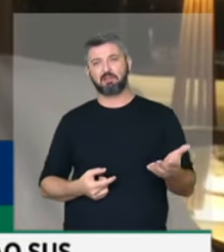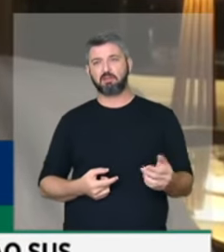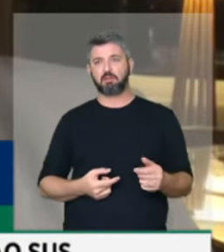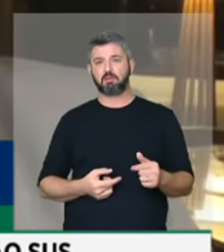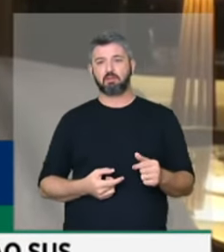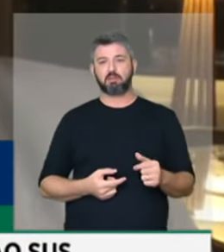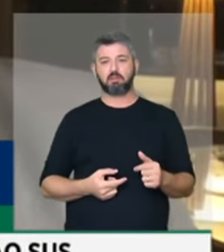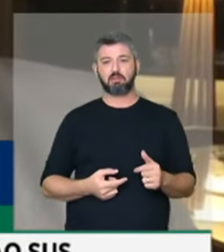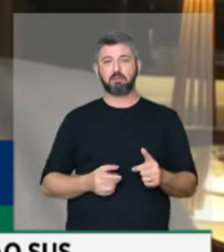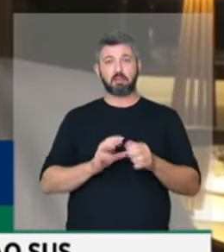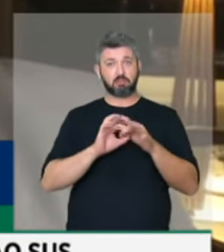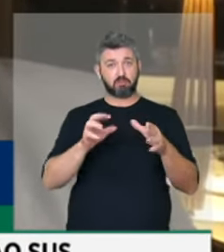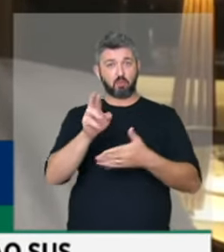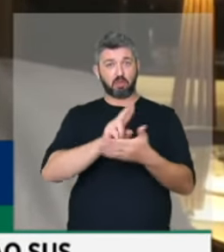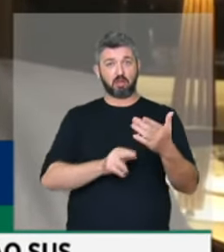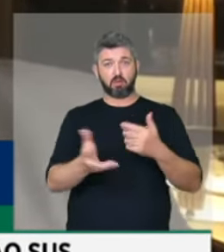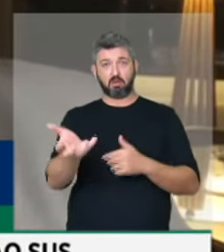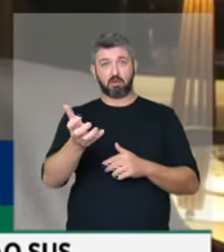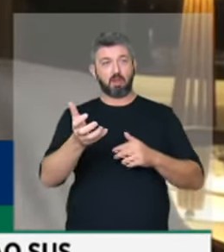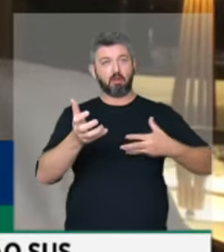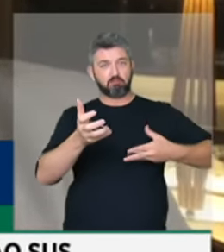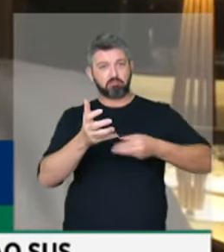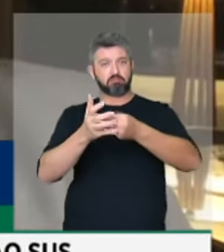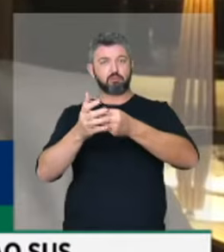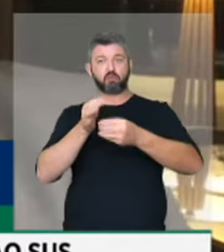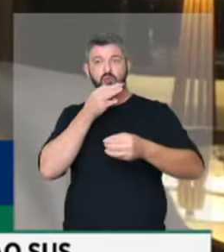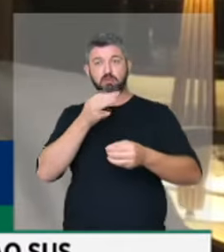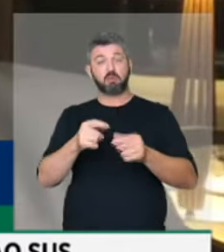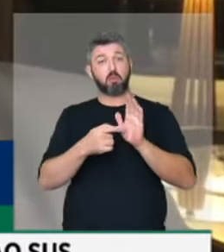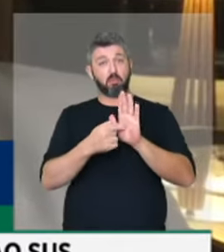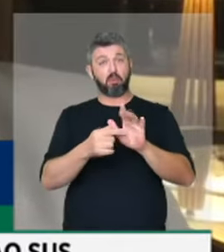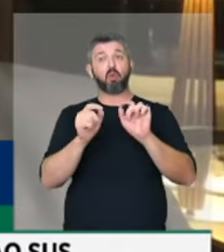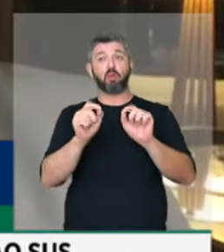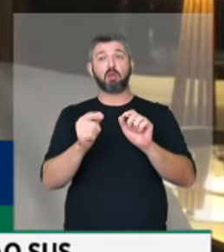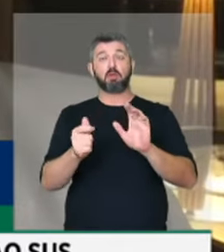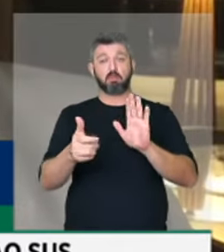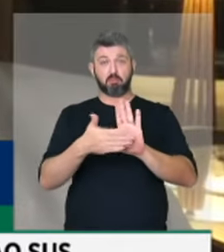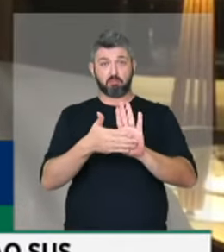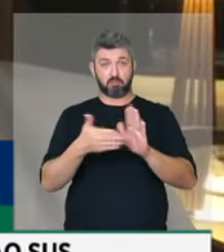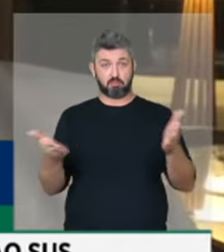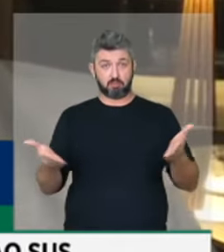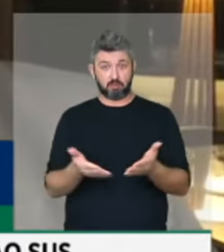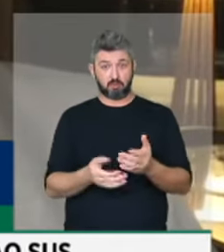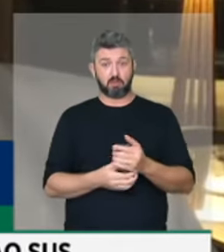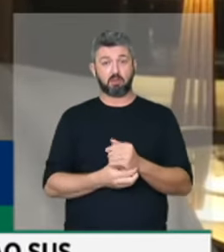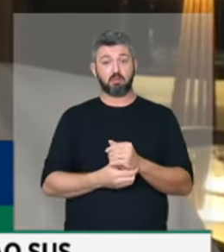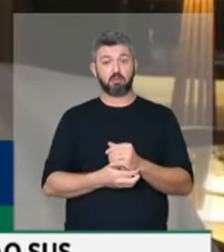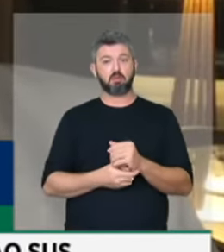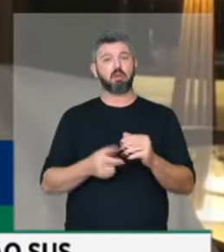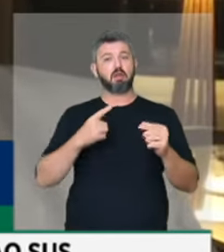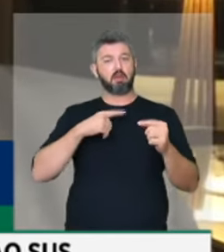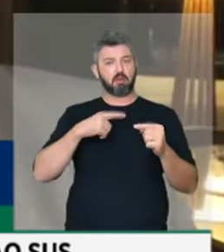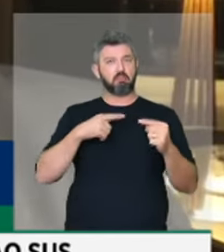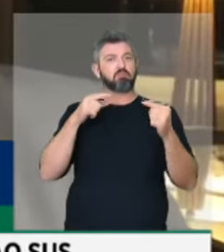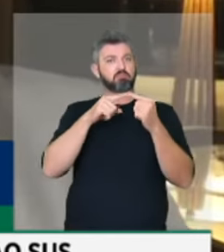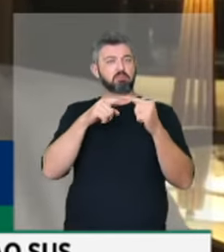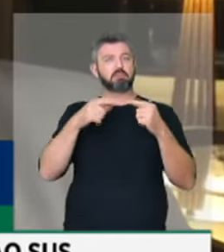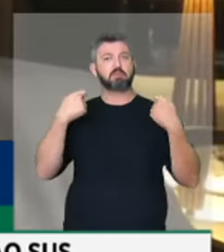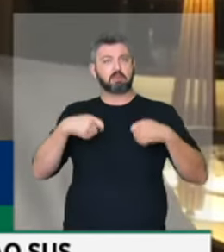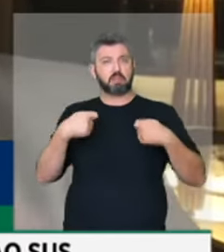SUGESTÃO, MOSTRA QUE O QUE ESTÁ SENDO PROPOSTO PELA OPOSIÇÃO TEM MUITO CABIMENTO E É MUITO NECESSÁRIO, PENA QUE COM ESSA PRESSA QUE TIVEMOS AQUI DE TRATAR ESSE